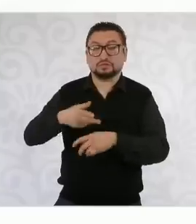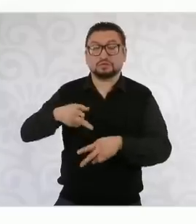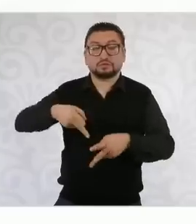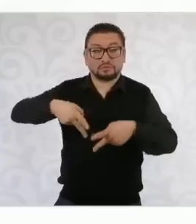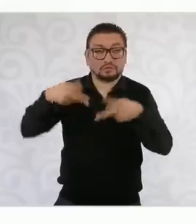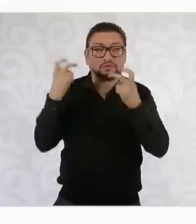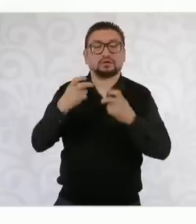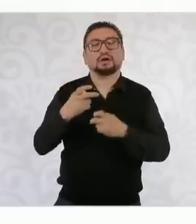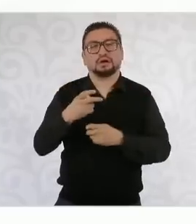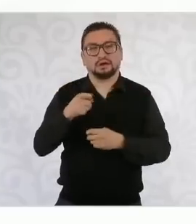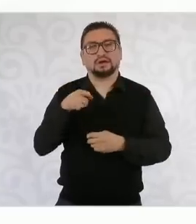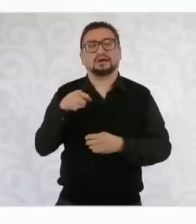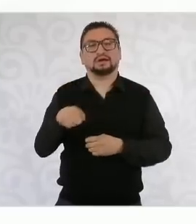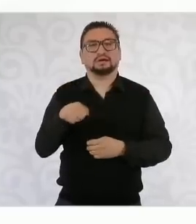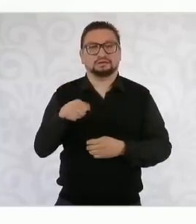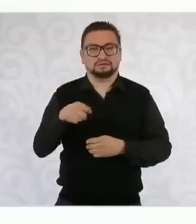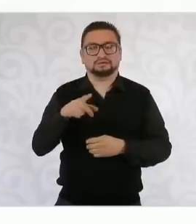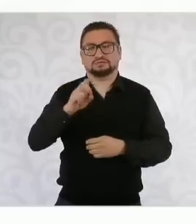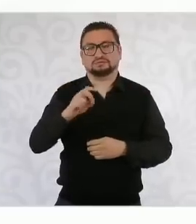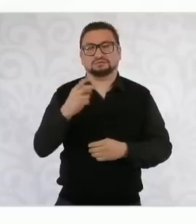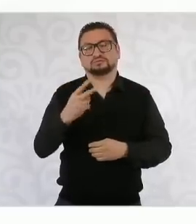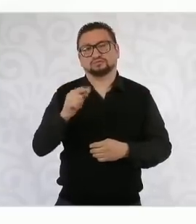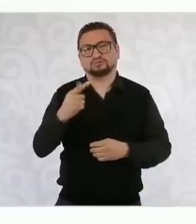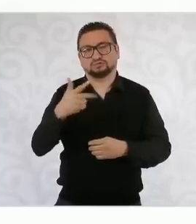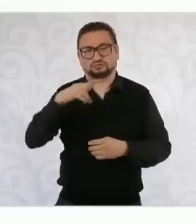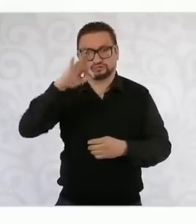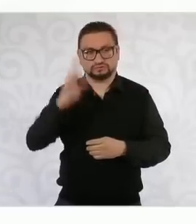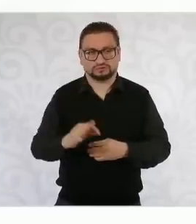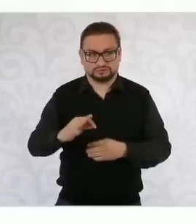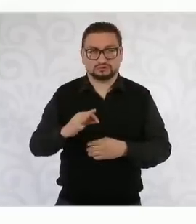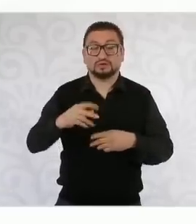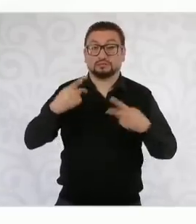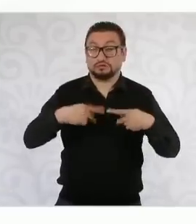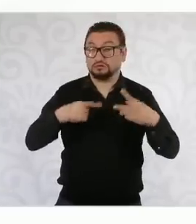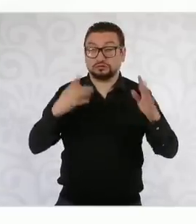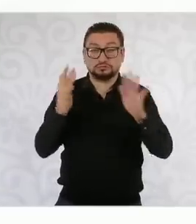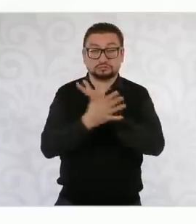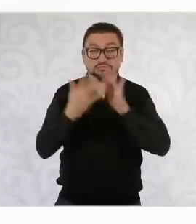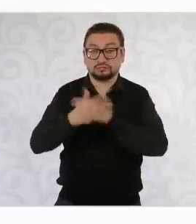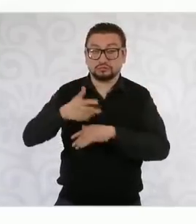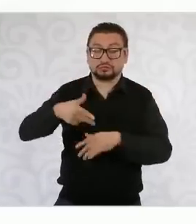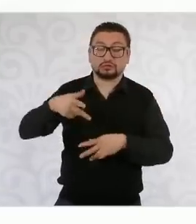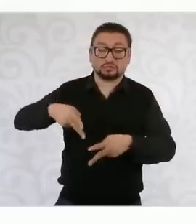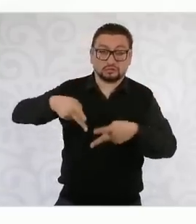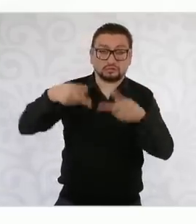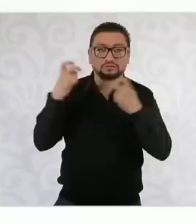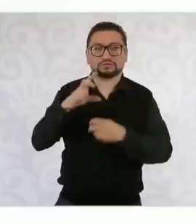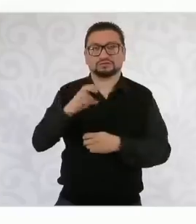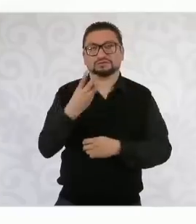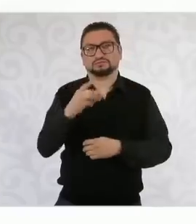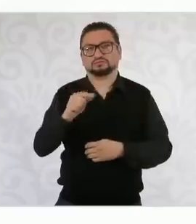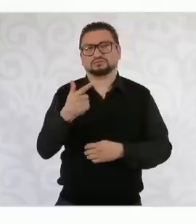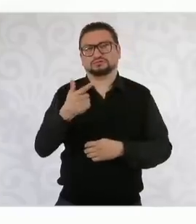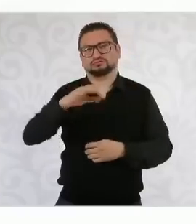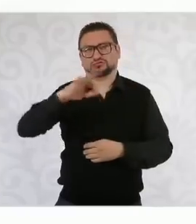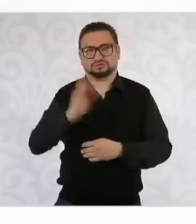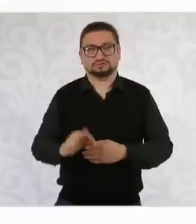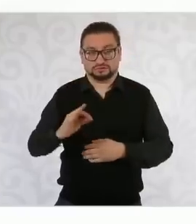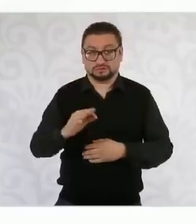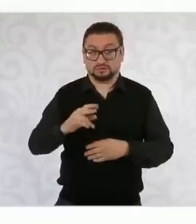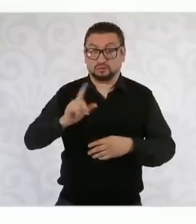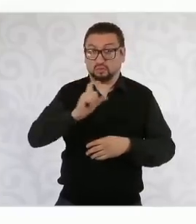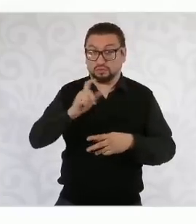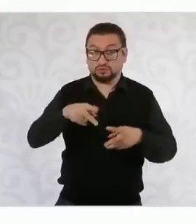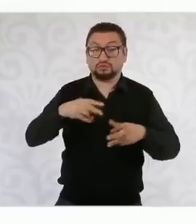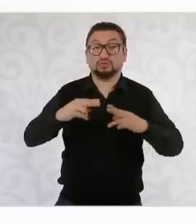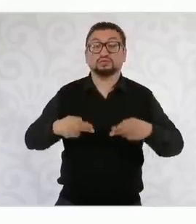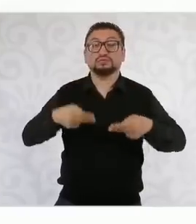32.8 por. en robo a transeunte con violencia - 33.7 por y en robo a negocio con violencia